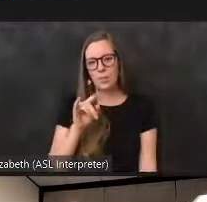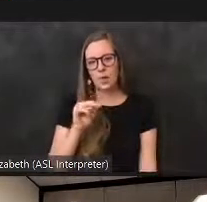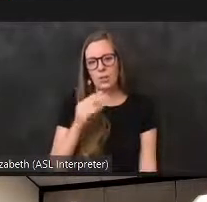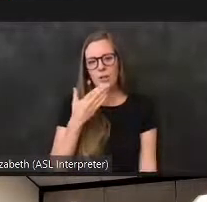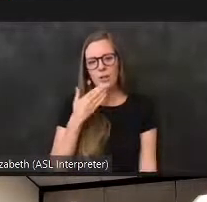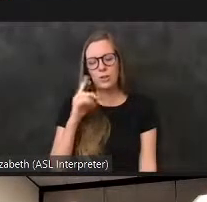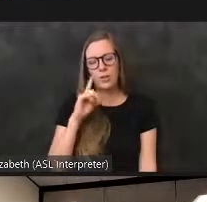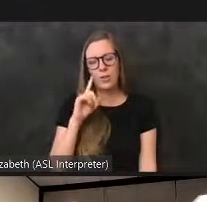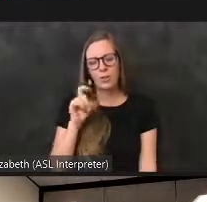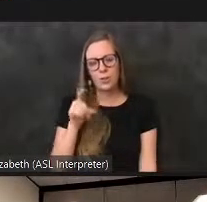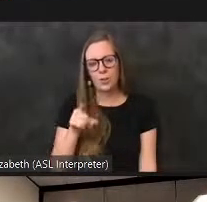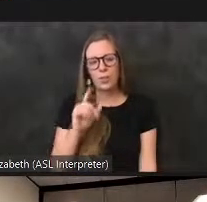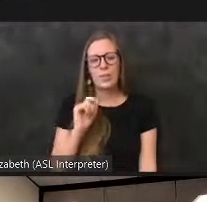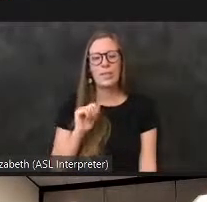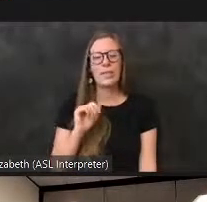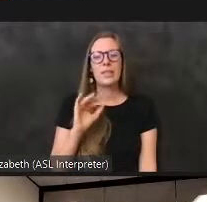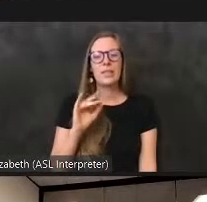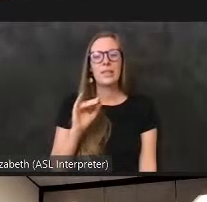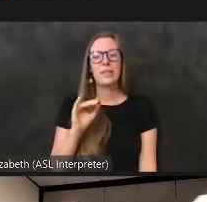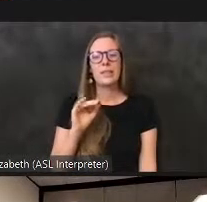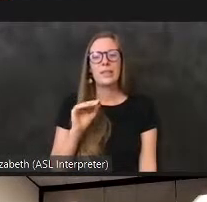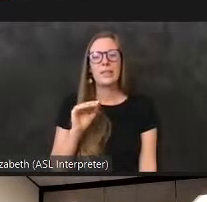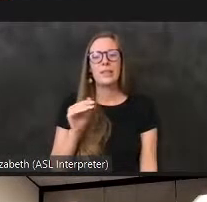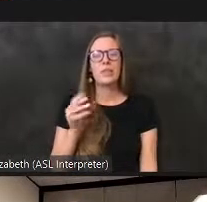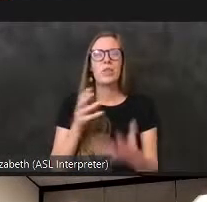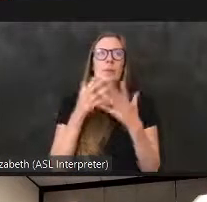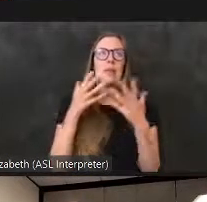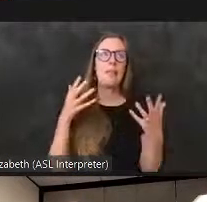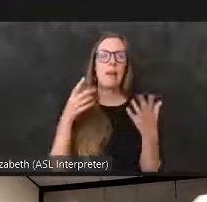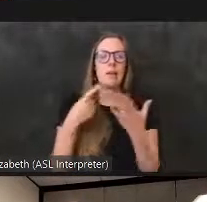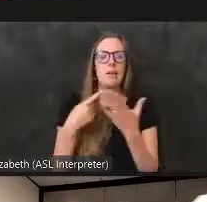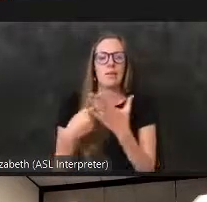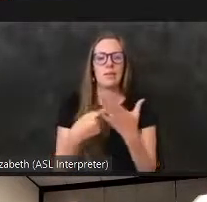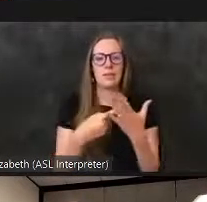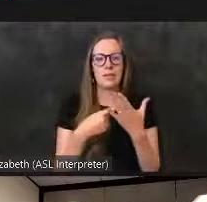Que buen espera y oír de parte de ti. Ha habido muchas discusiones con respecto